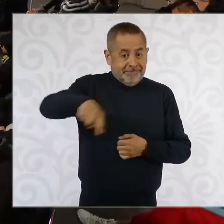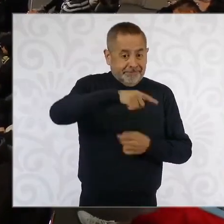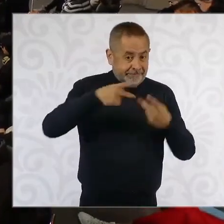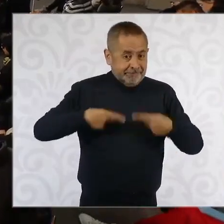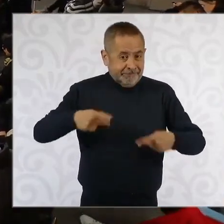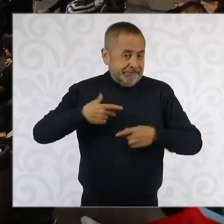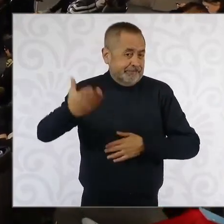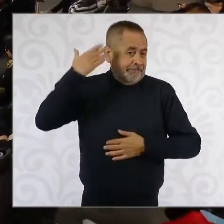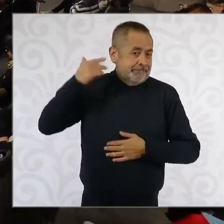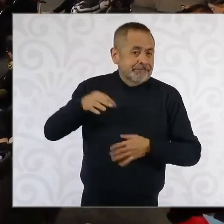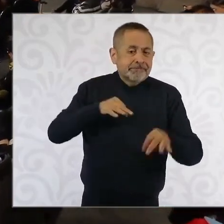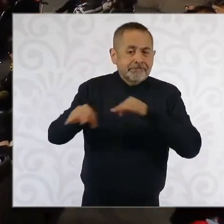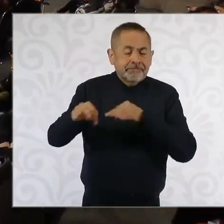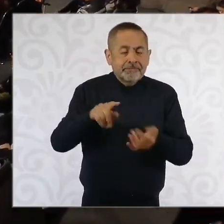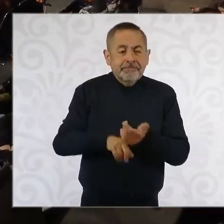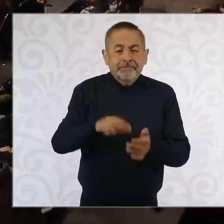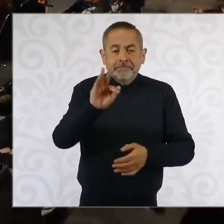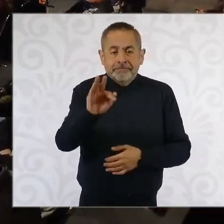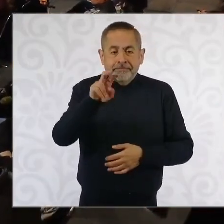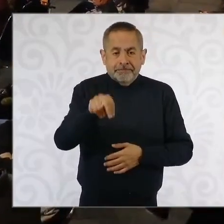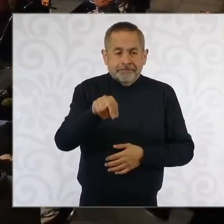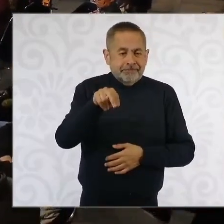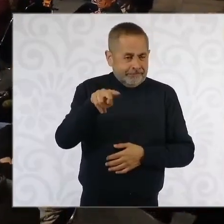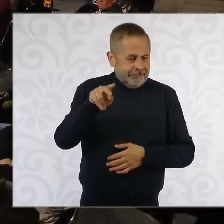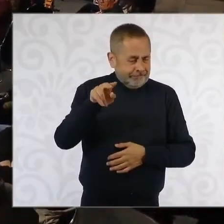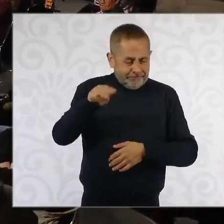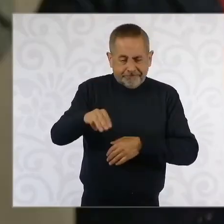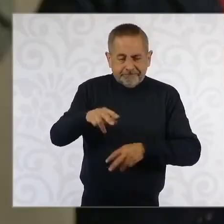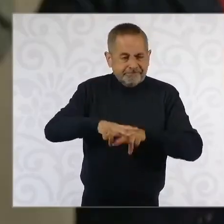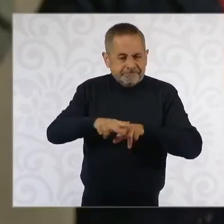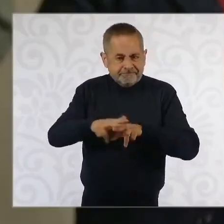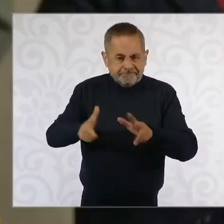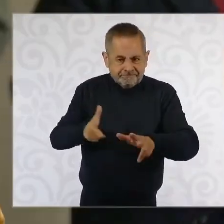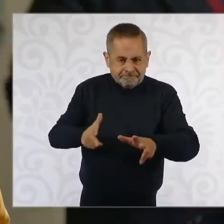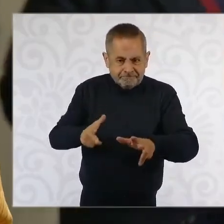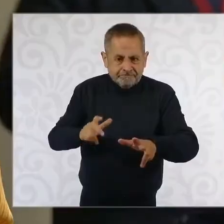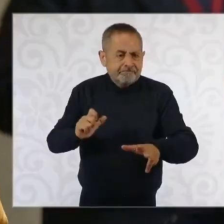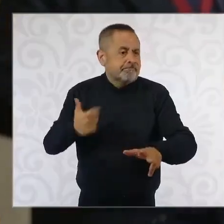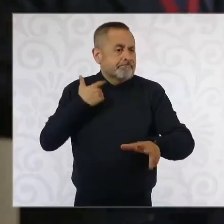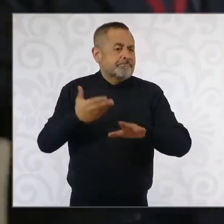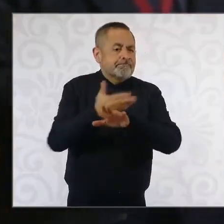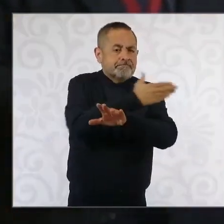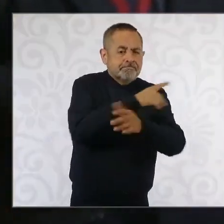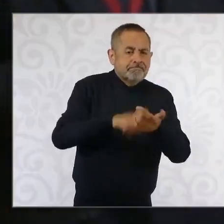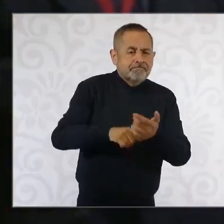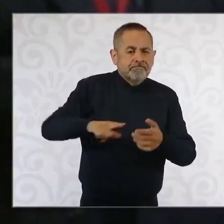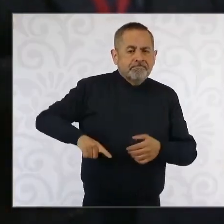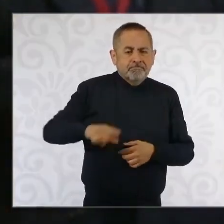gravemente afectados con esta privatización que hicieron gobiernos neoliberales el expresidente